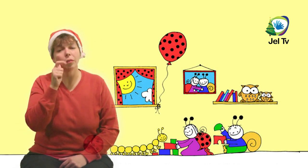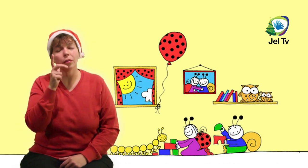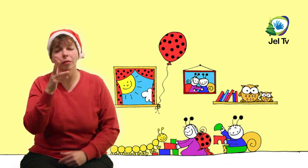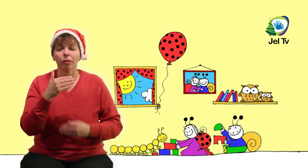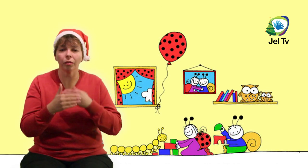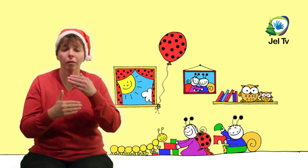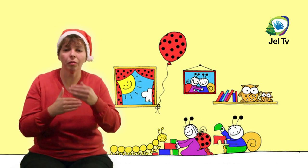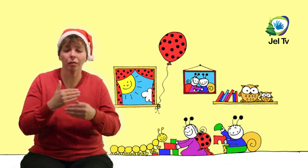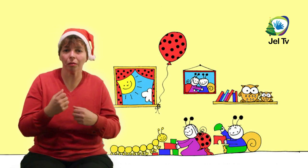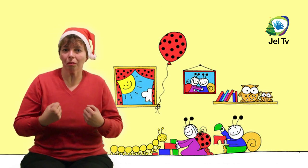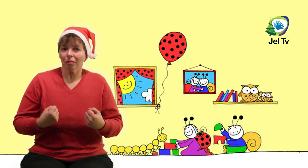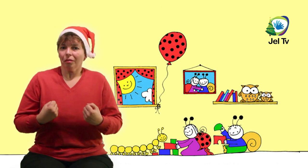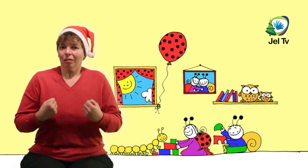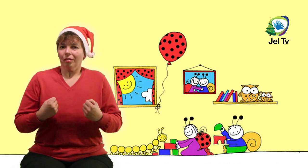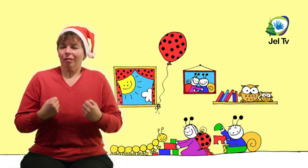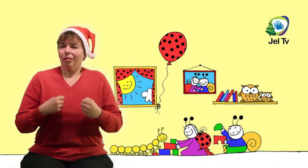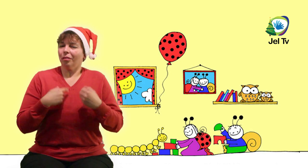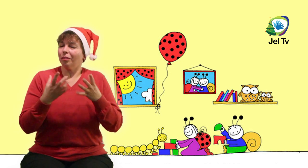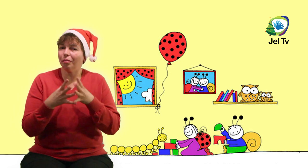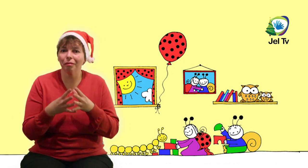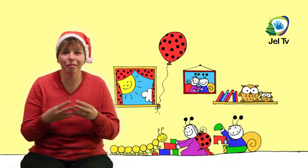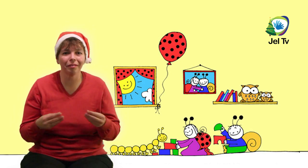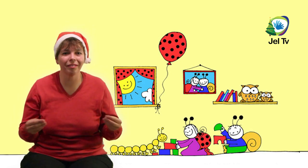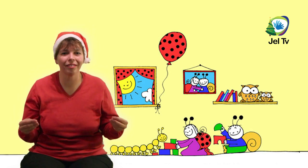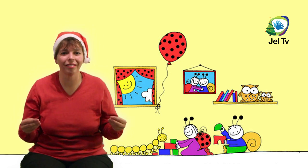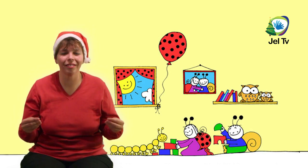Napról napra erősödött, és hamarosan teljesen meggyógyult.